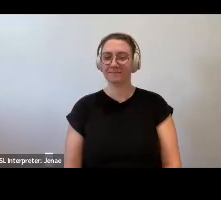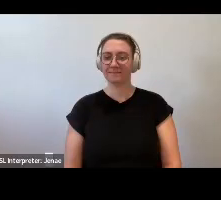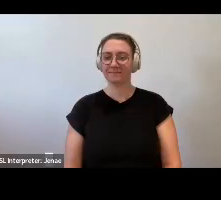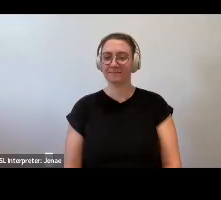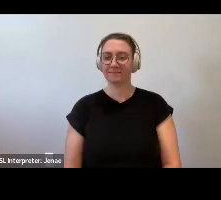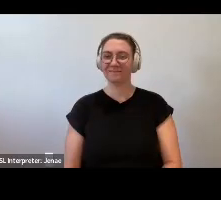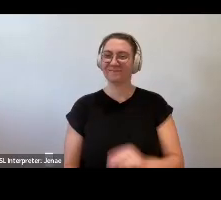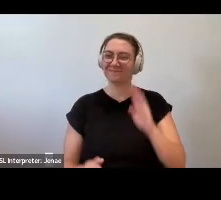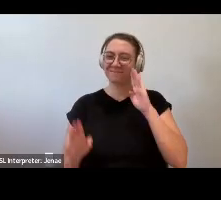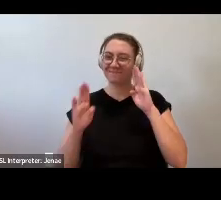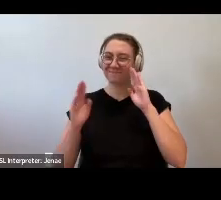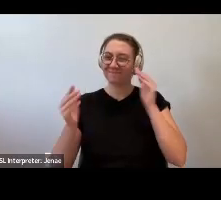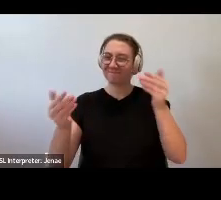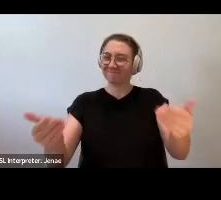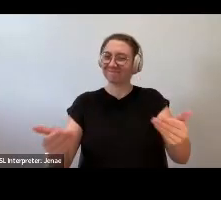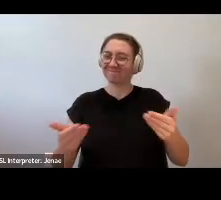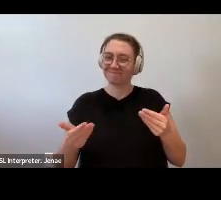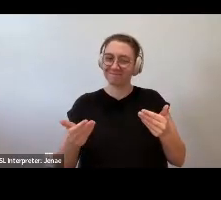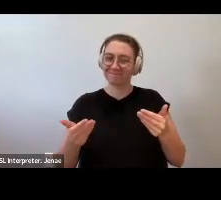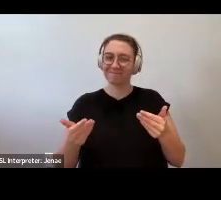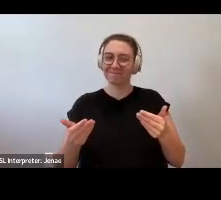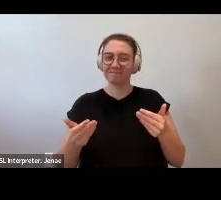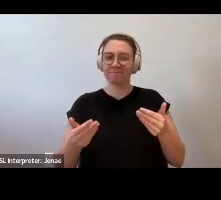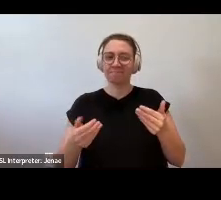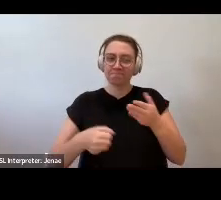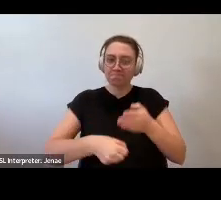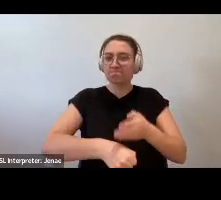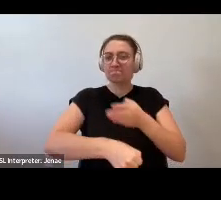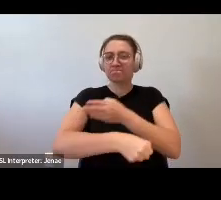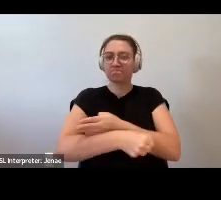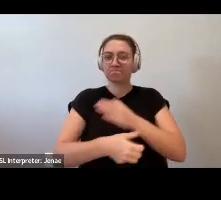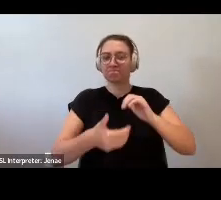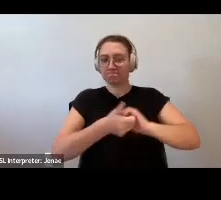Bienvenidos a todos a la serie de seminarios web sobre el fortalecimiento de la colaboración para estudiantes con discapacidades